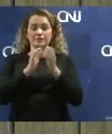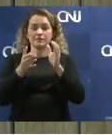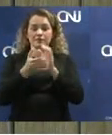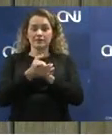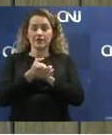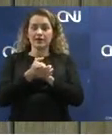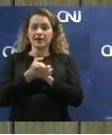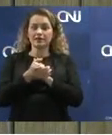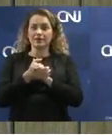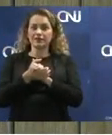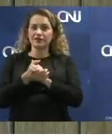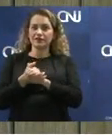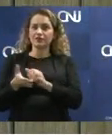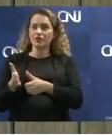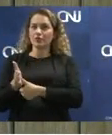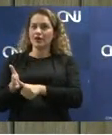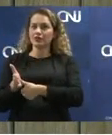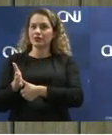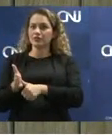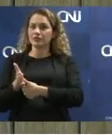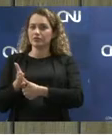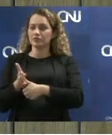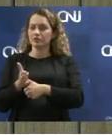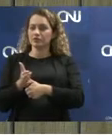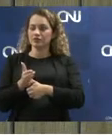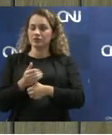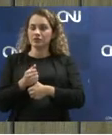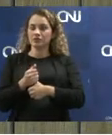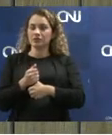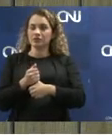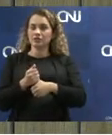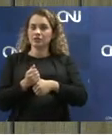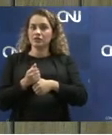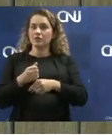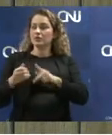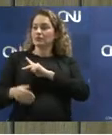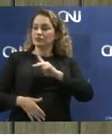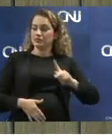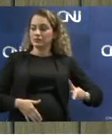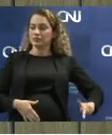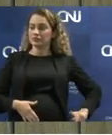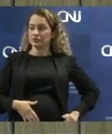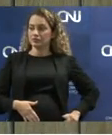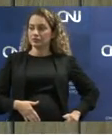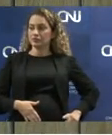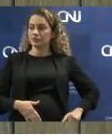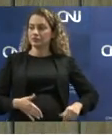com o dispositivo de honra. O Excelentíssimo Senhor Presidente do Supremo Tribunal Federal e do Conselho Nacional de Justiça,